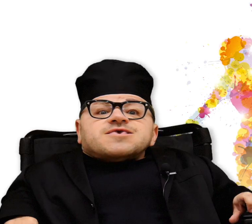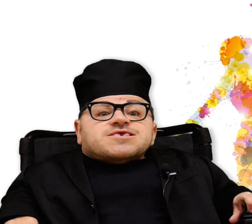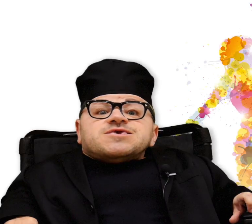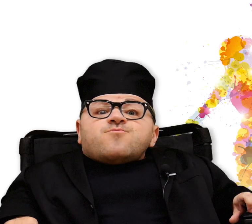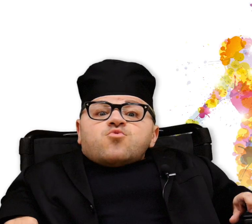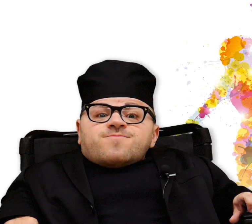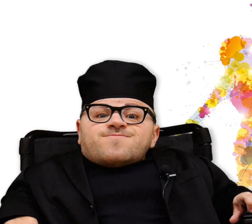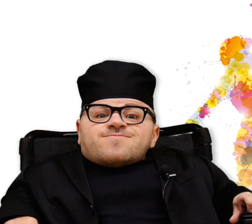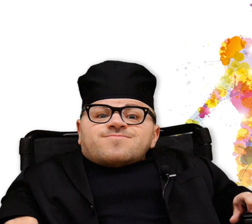Es ist 7 Uhr,